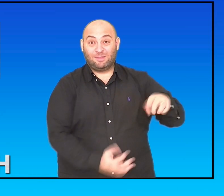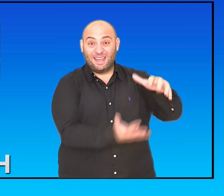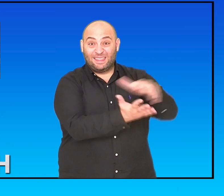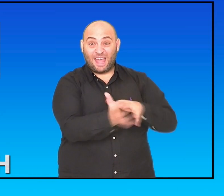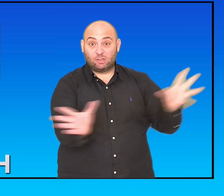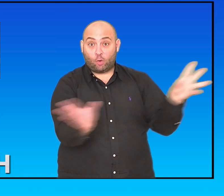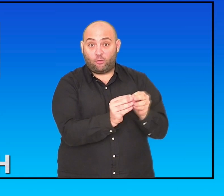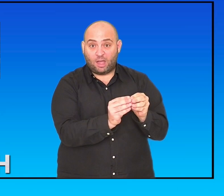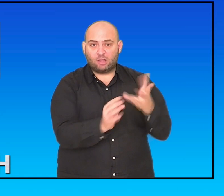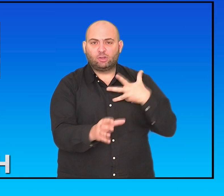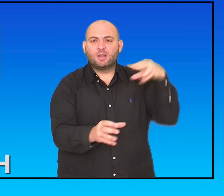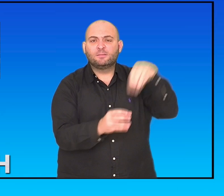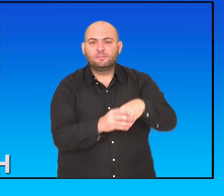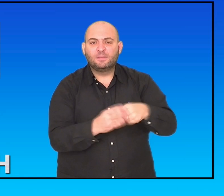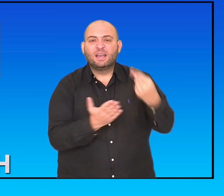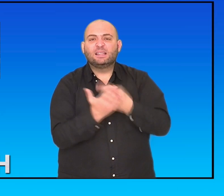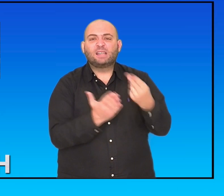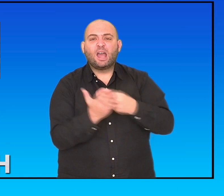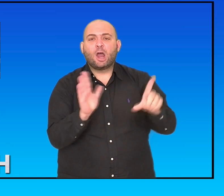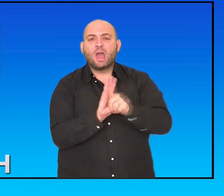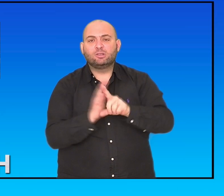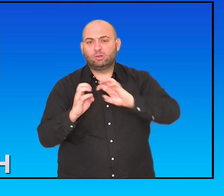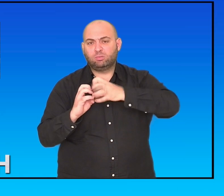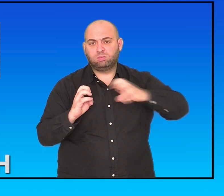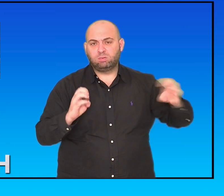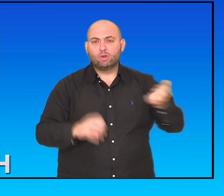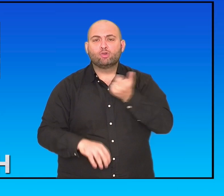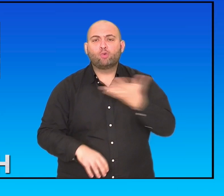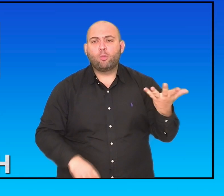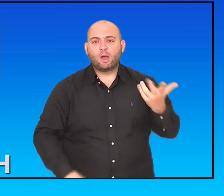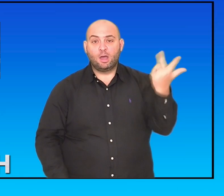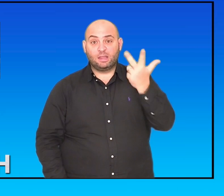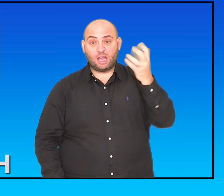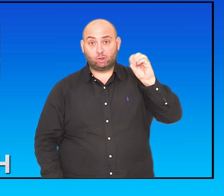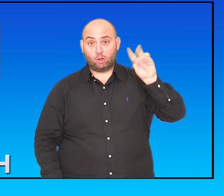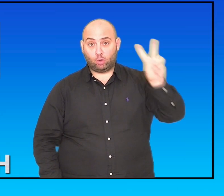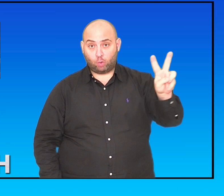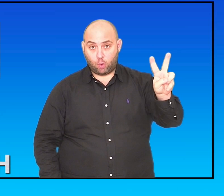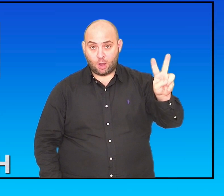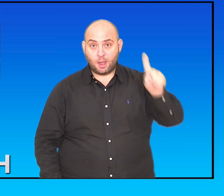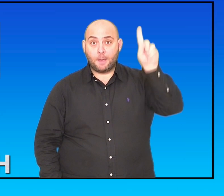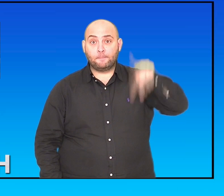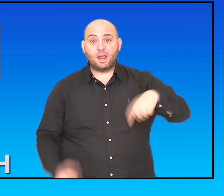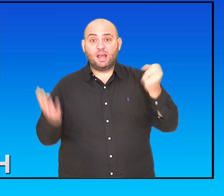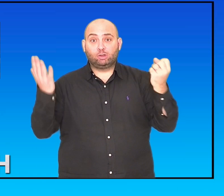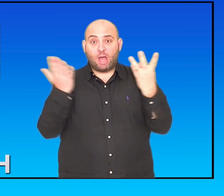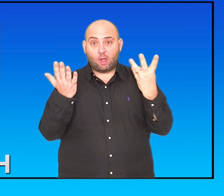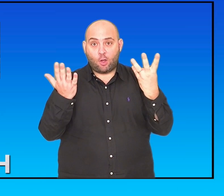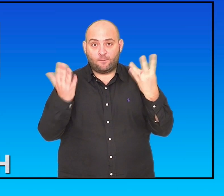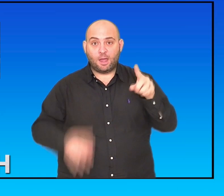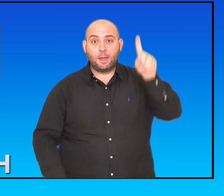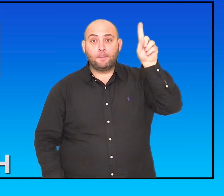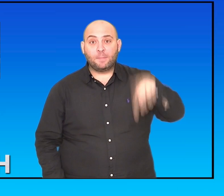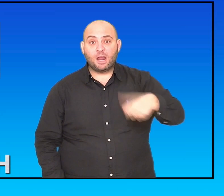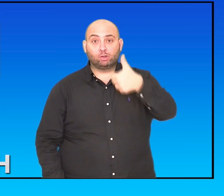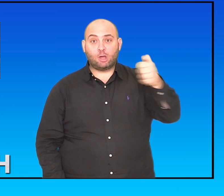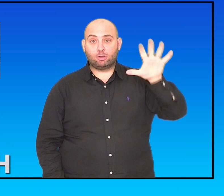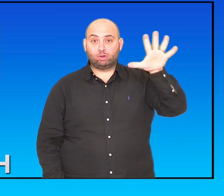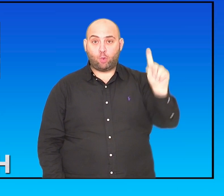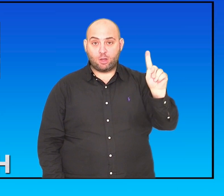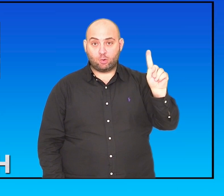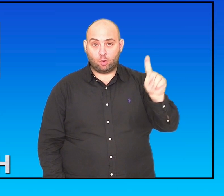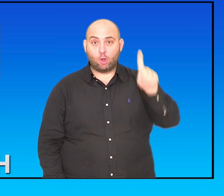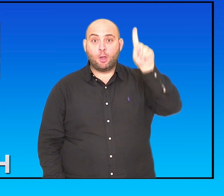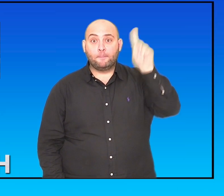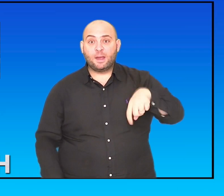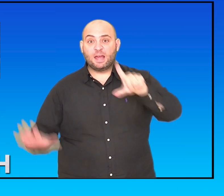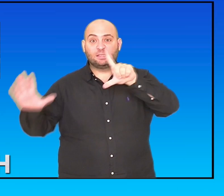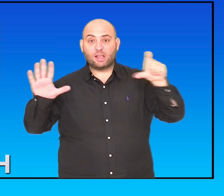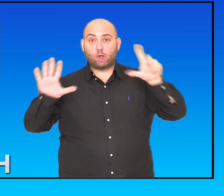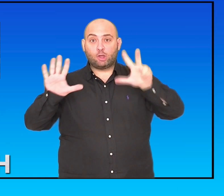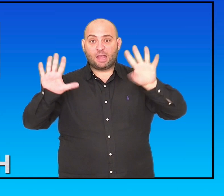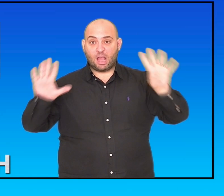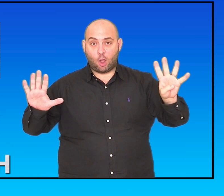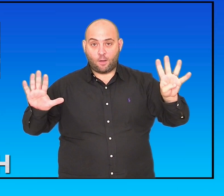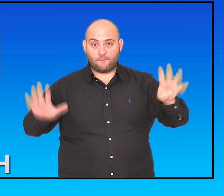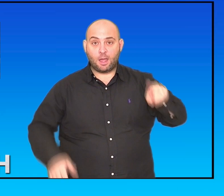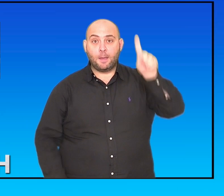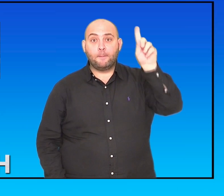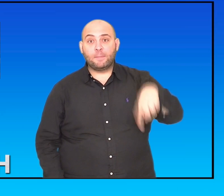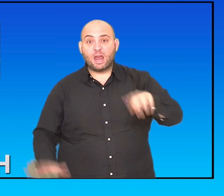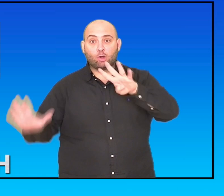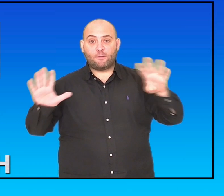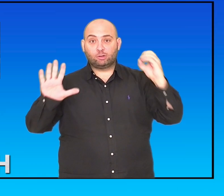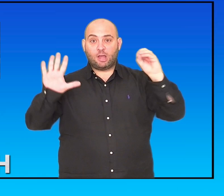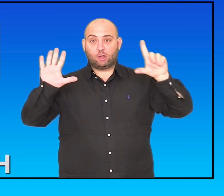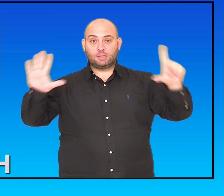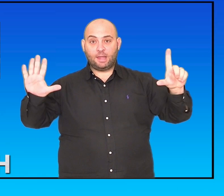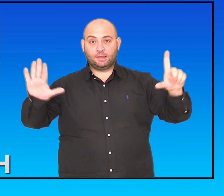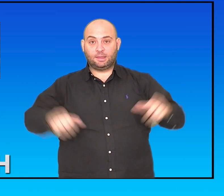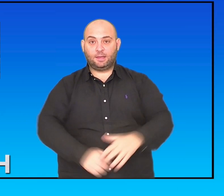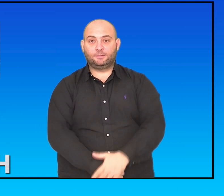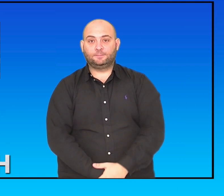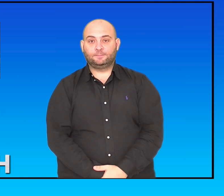In questo testo unificato contengono diversi disegni legge n. 302, 1019, 1151, 1789 e 1907.